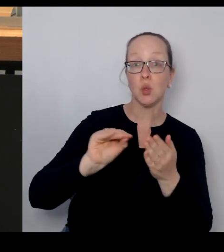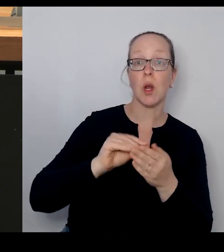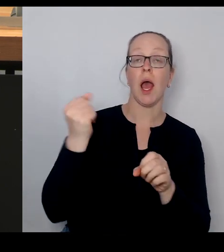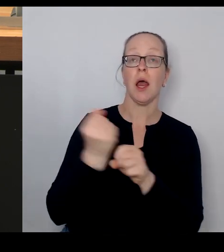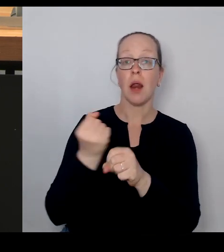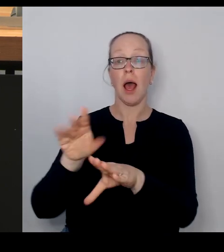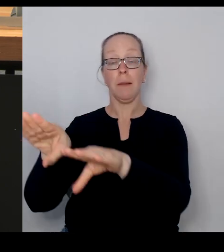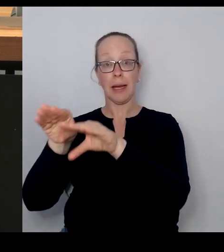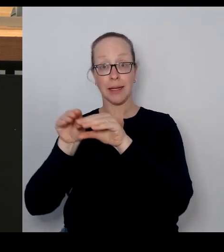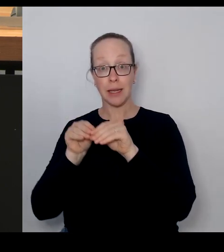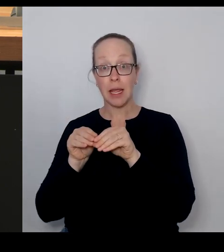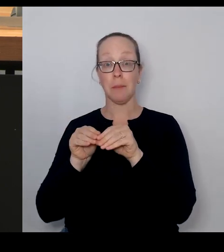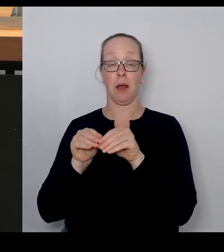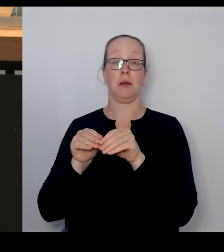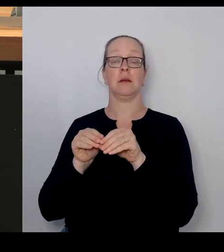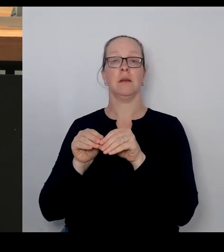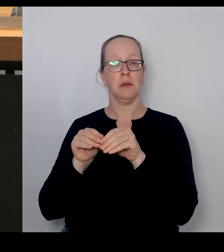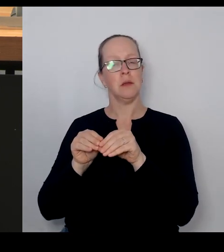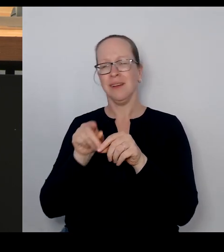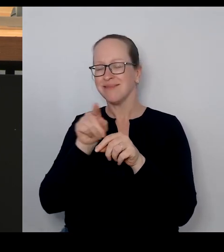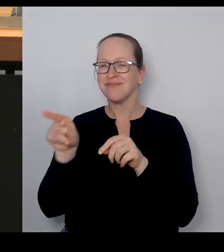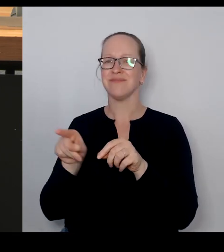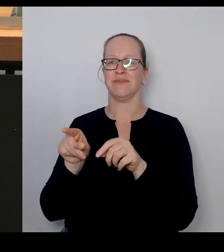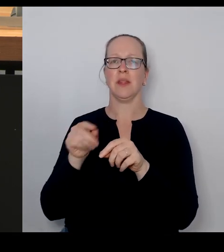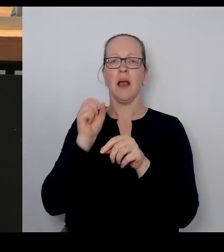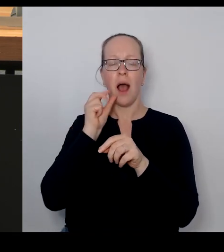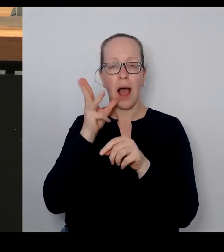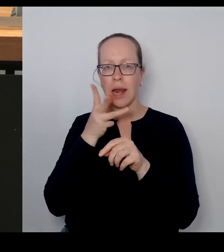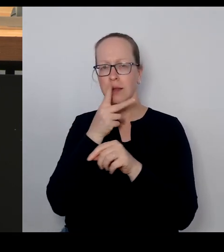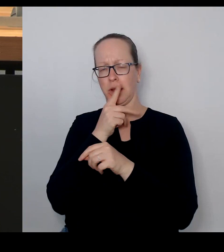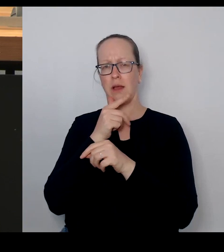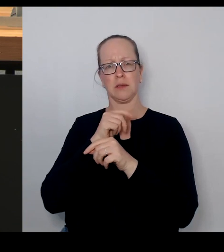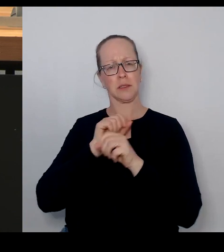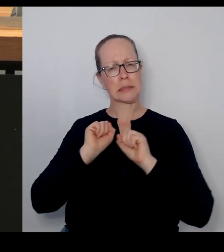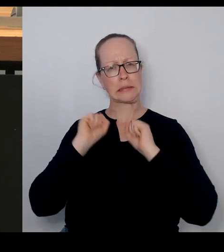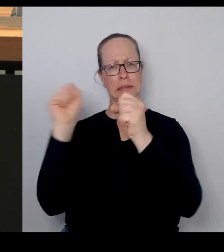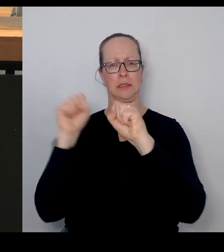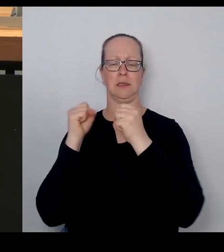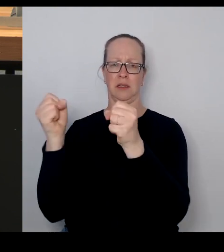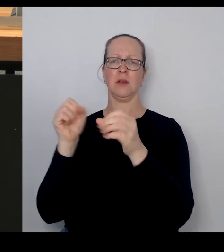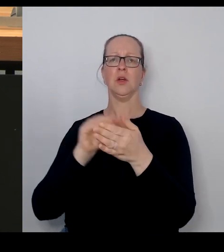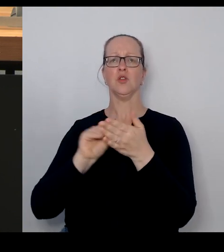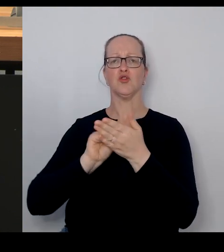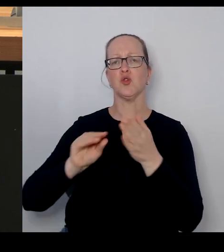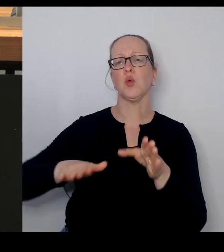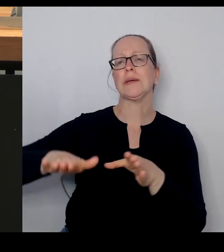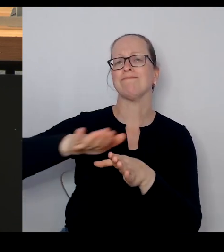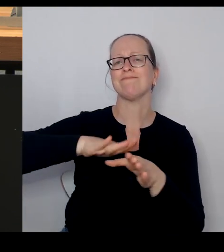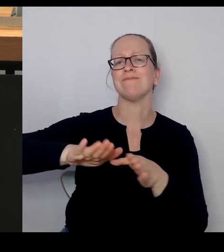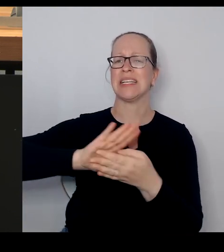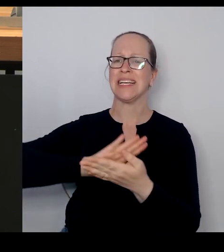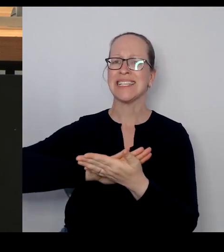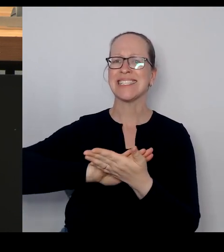Schülerinnen und Schüler in unseren Schulen eine Umgebung vorfinden, die ihnen signalisiert, wie wichtig uns ihre Bildung und ihre Entwicklung ist.